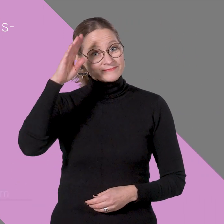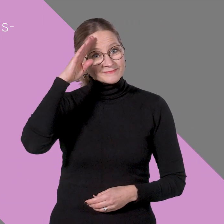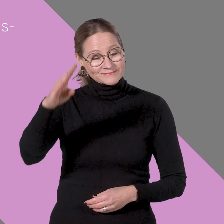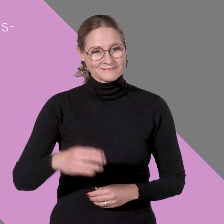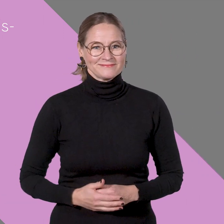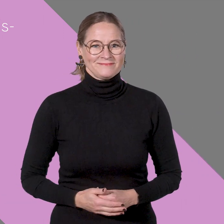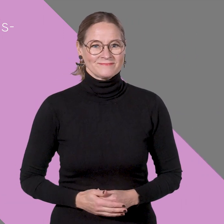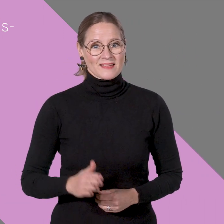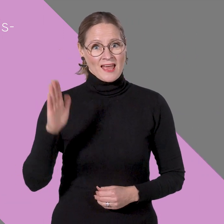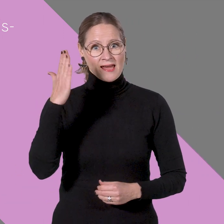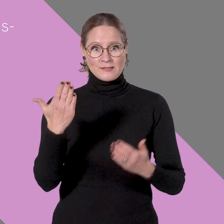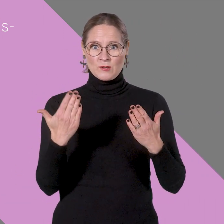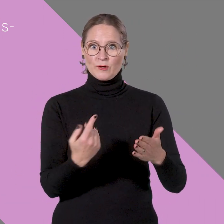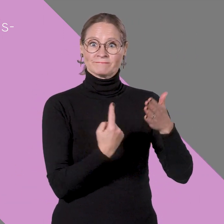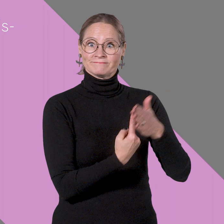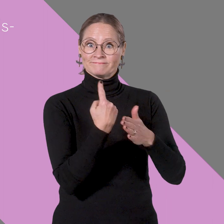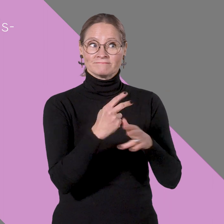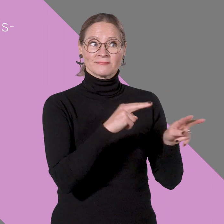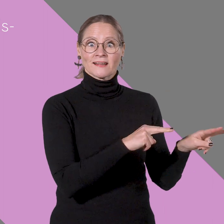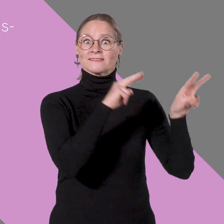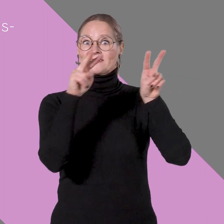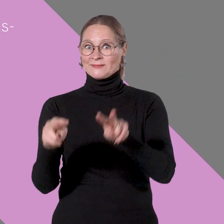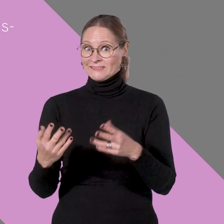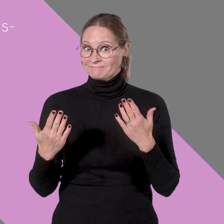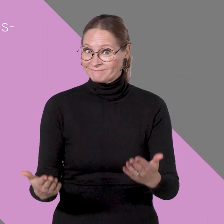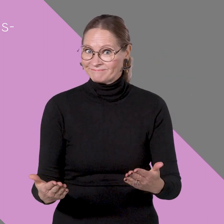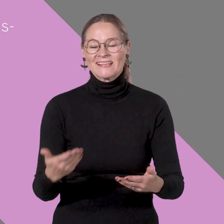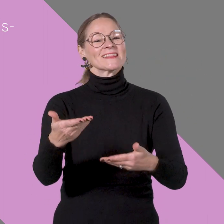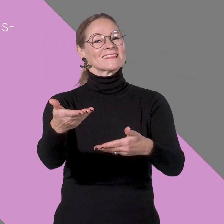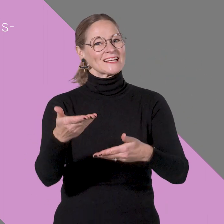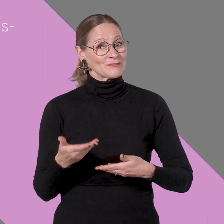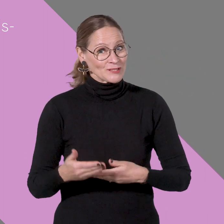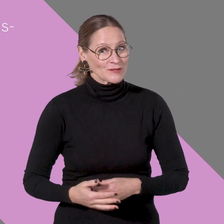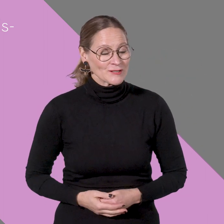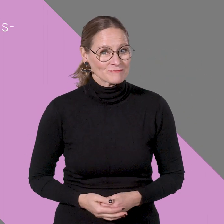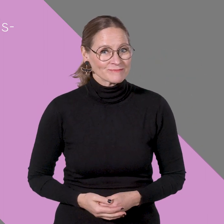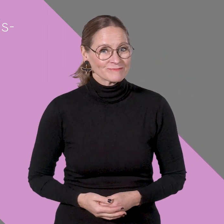Hei! Tervetuloa ajankohtaiskatsauksemme pariin.